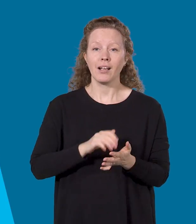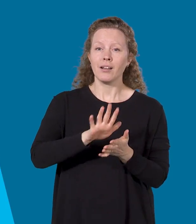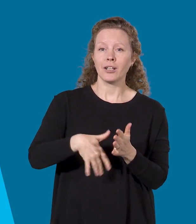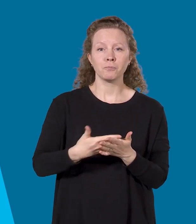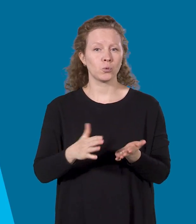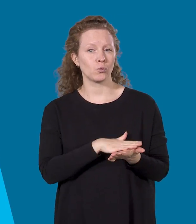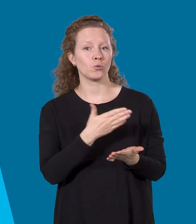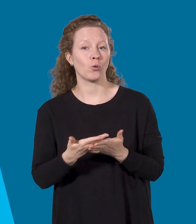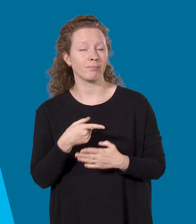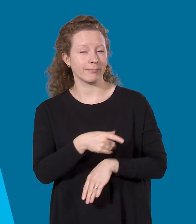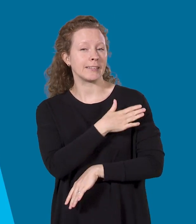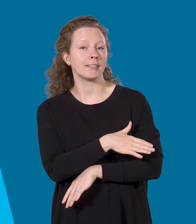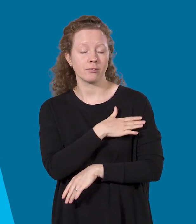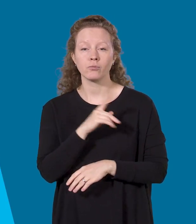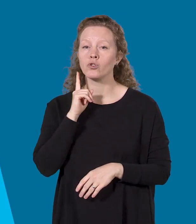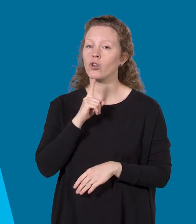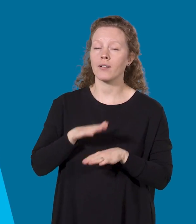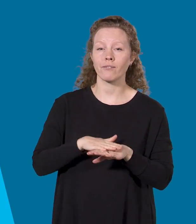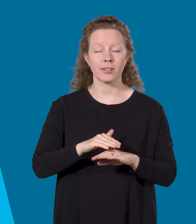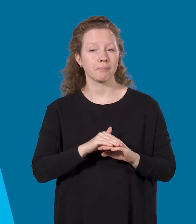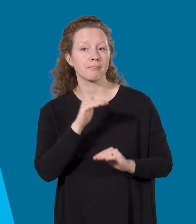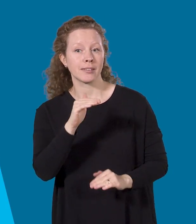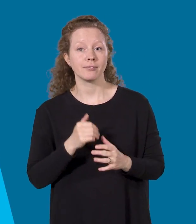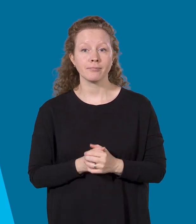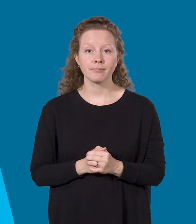Teckenspråkstolkningen är dövas mest anlitade tjänst,